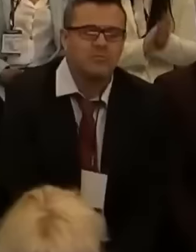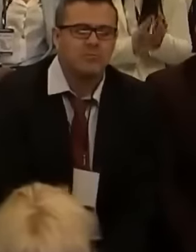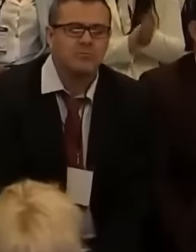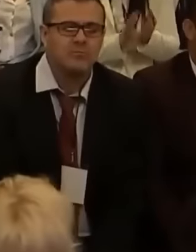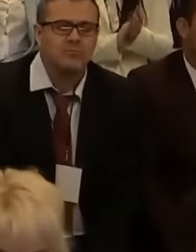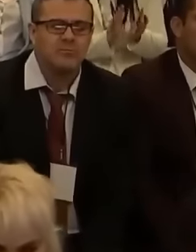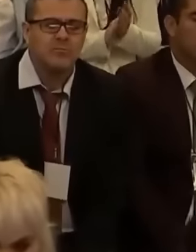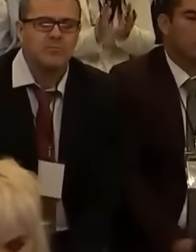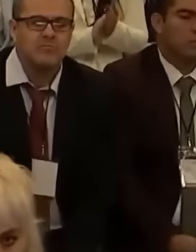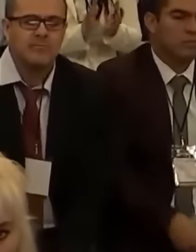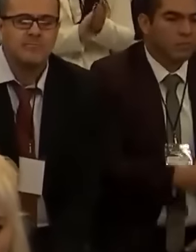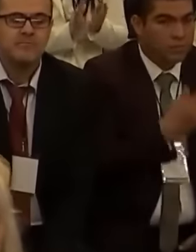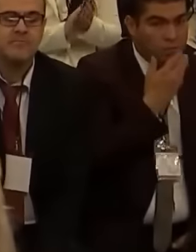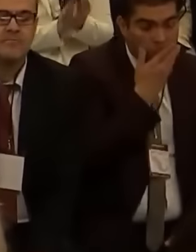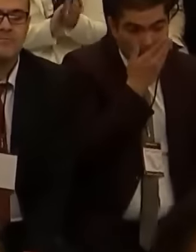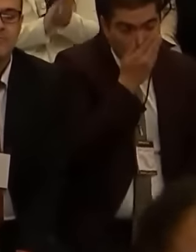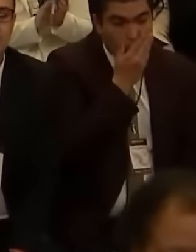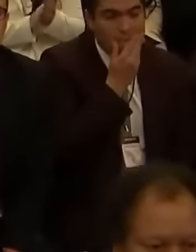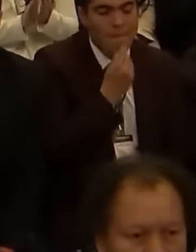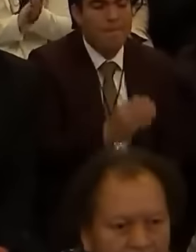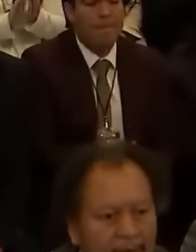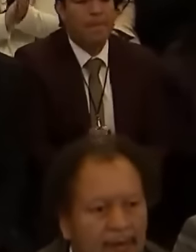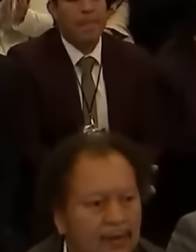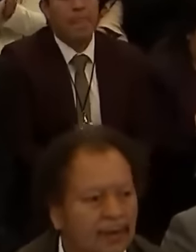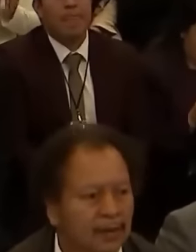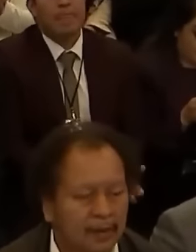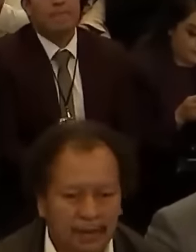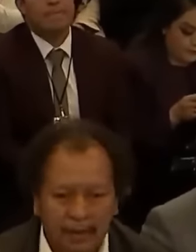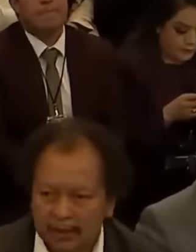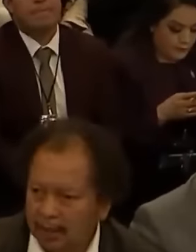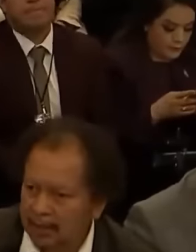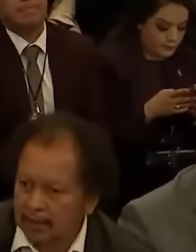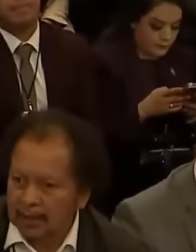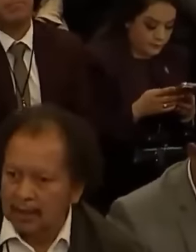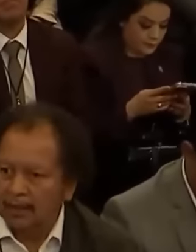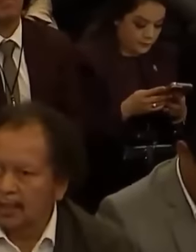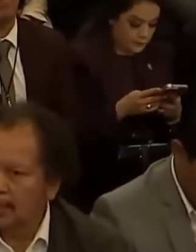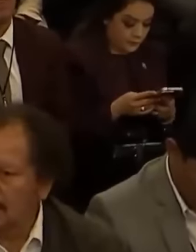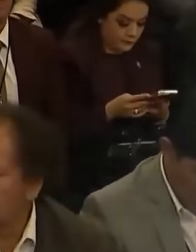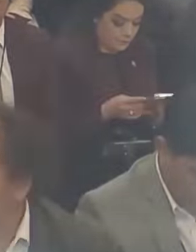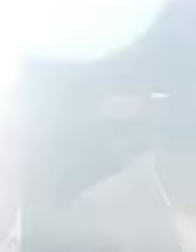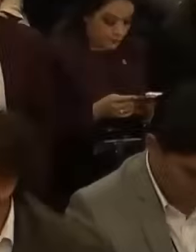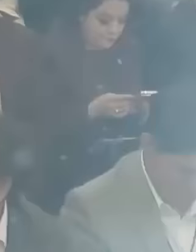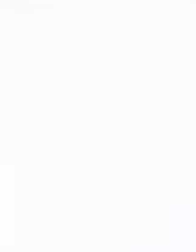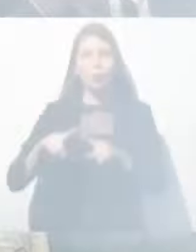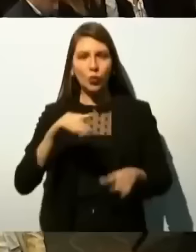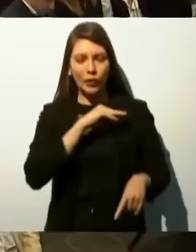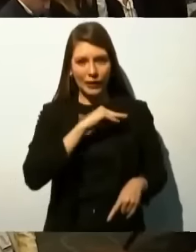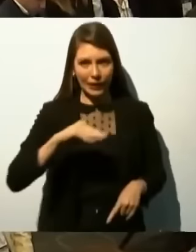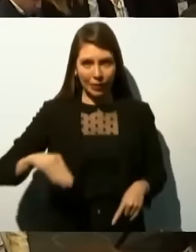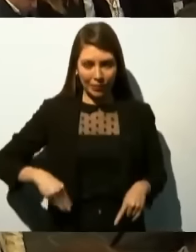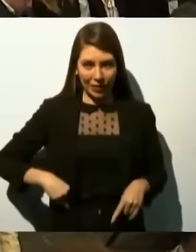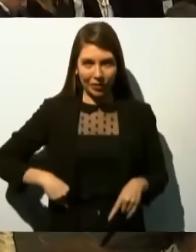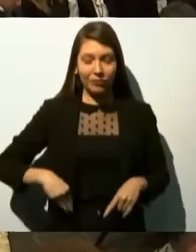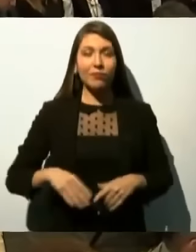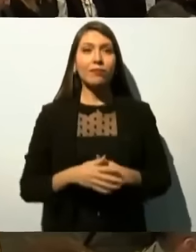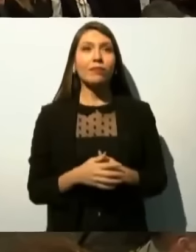2000 presidentes municipales y alcaldes llegaron para escuchar Atentamente a las nuevas iniciativas